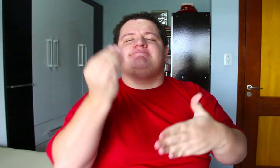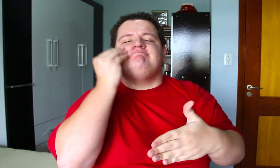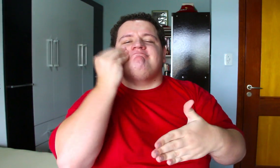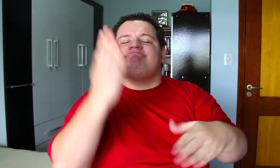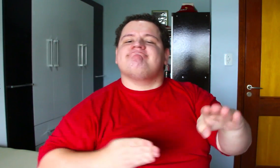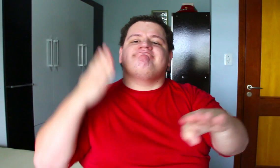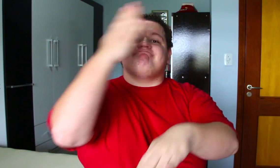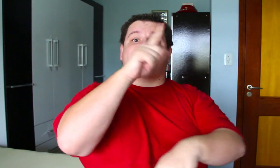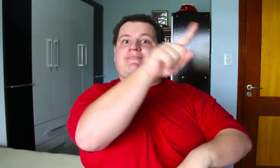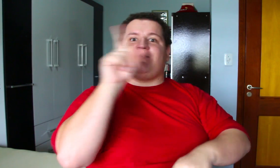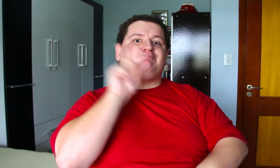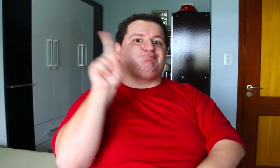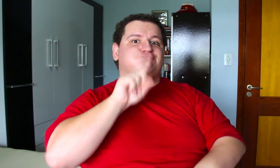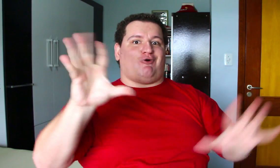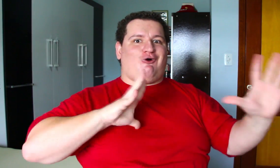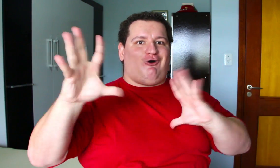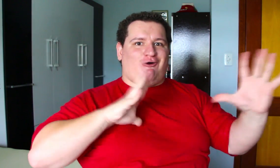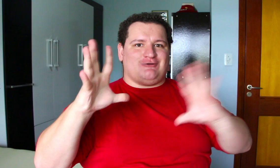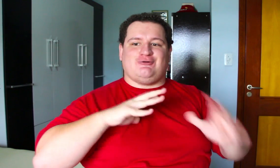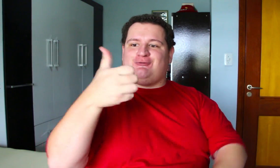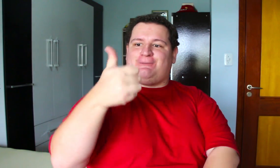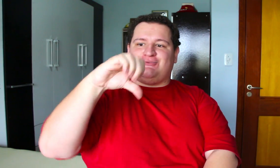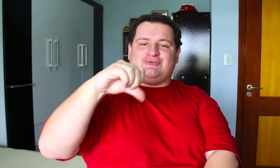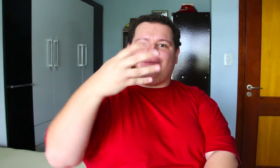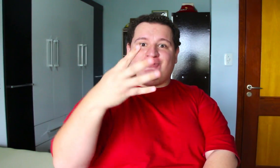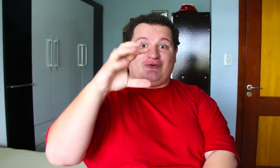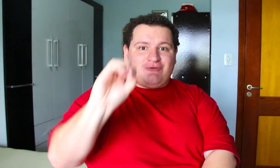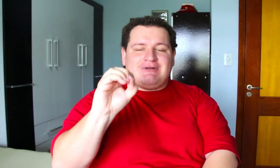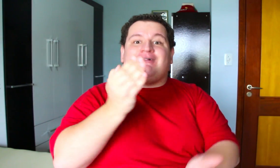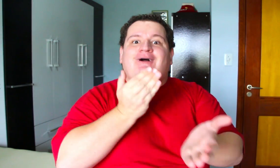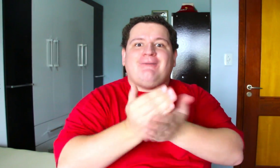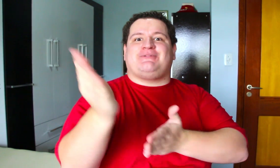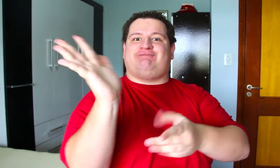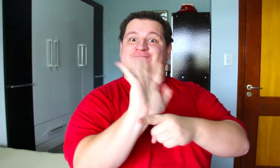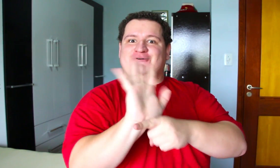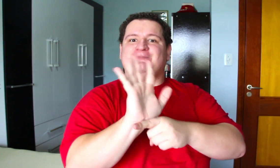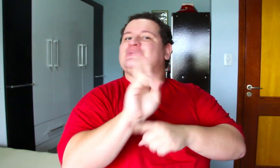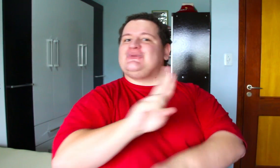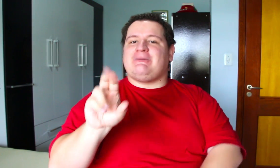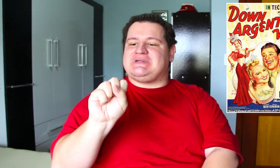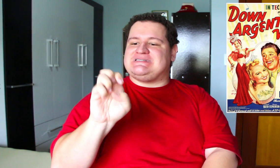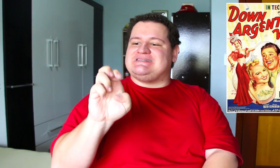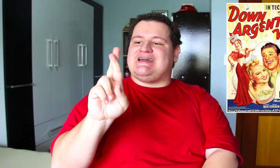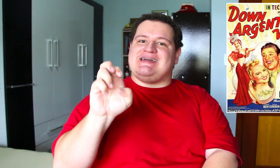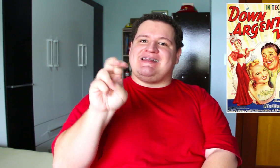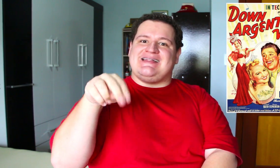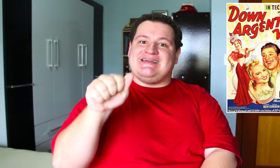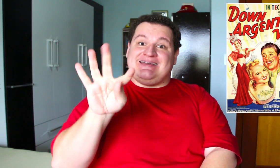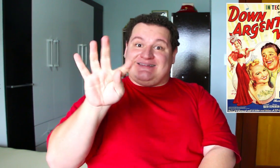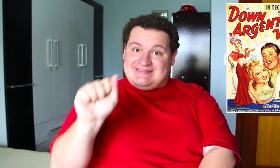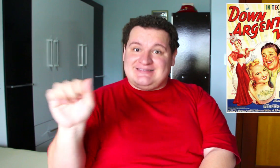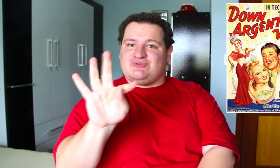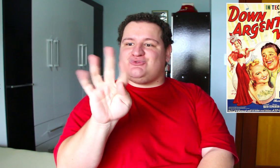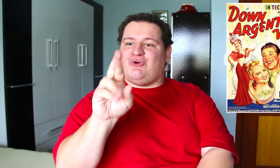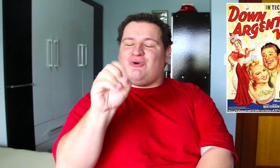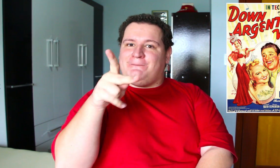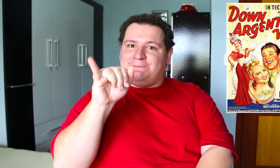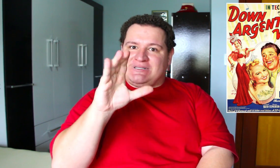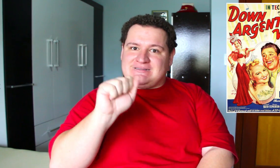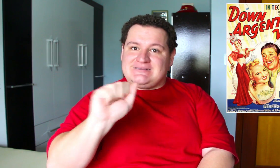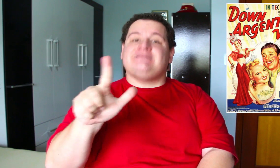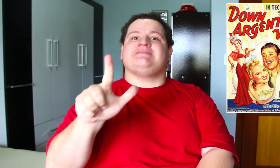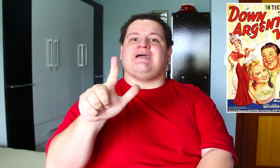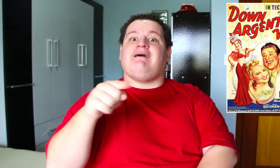Em 1940, ela foi tentar em Hollywood, apareceu em filme Serenata Tropical,